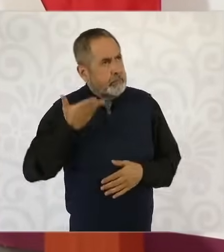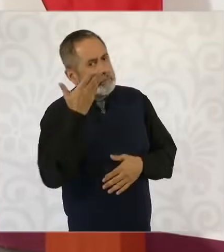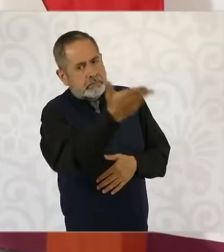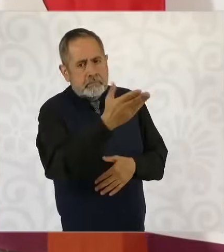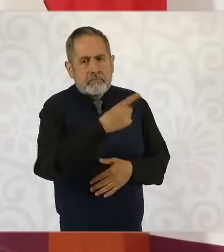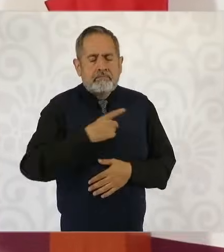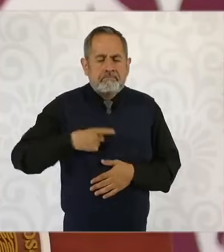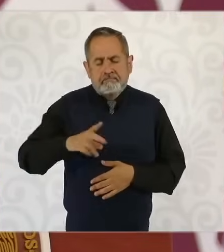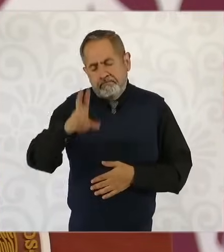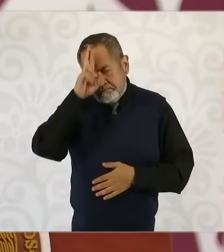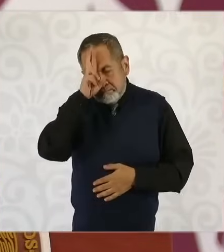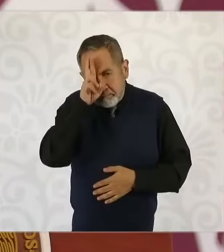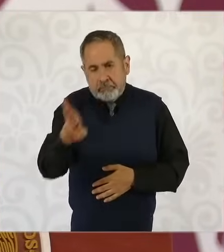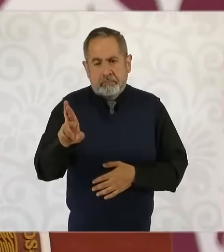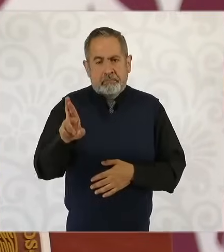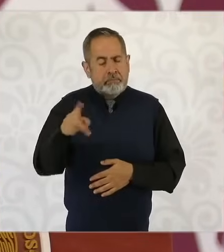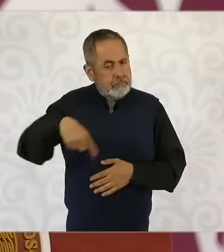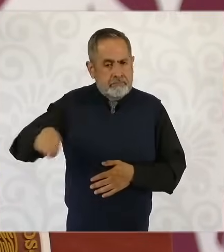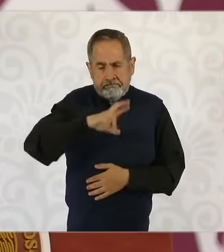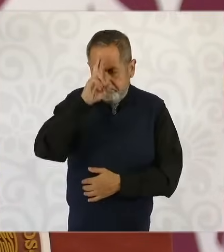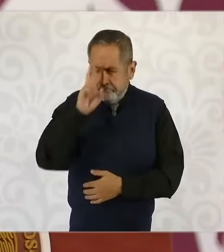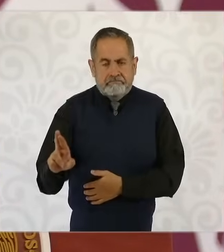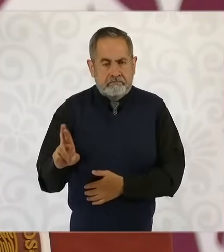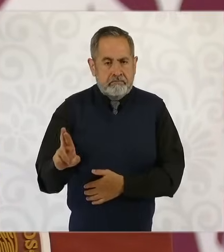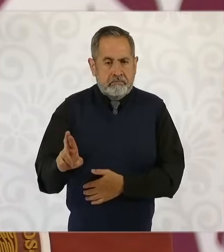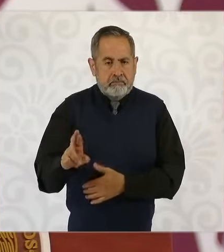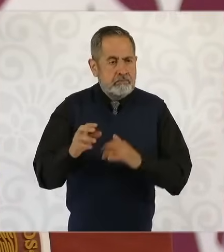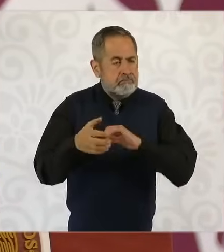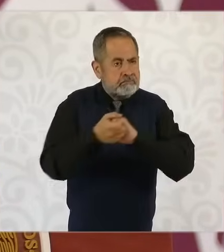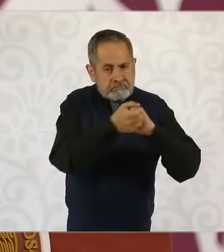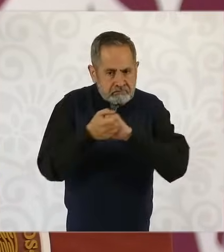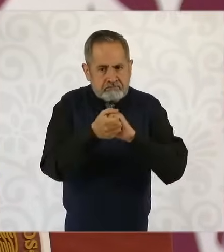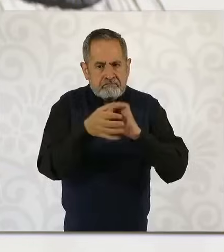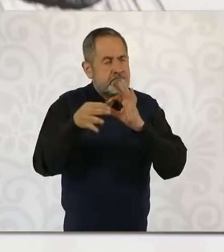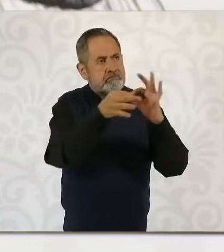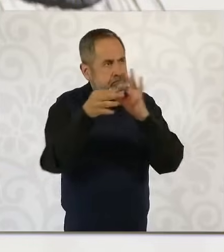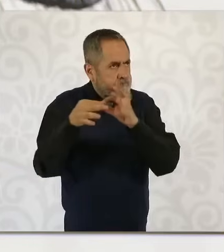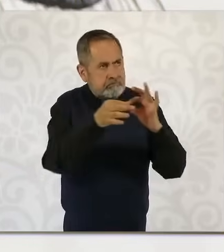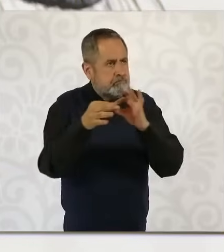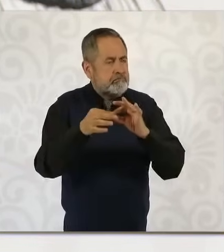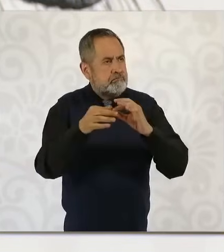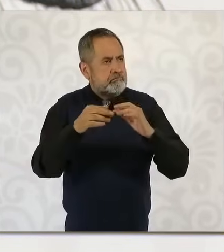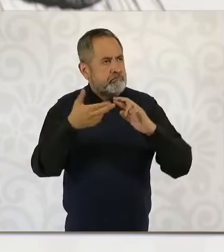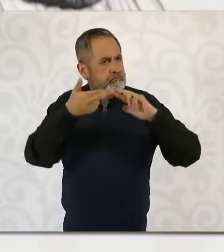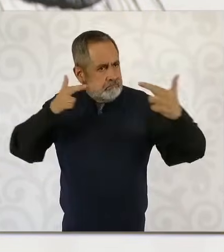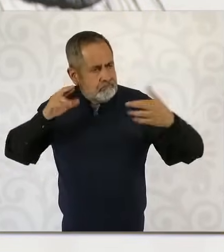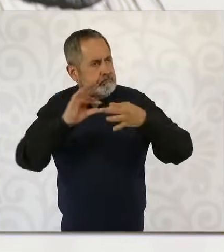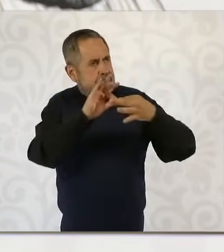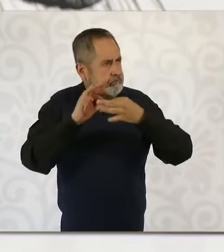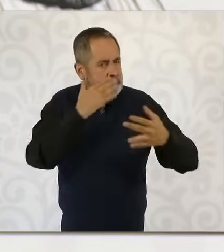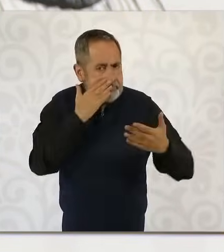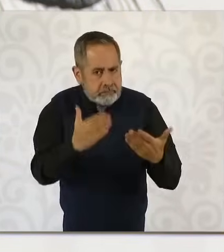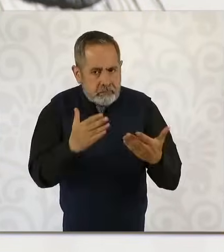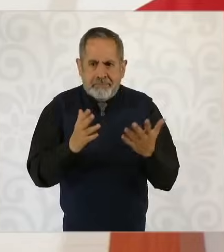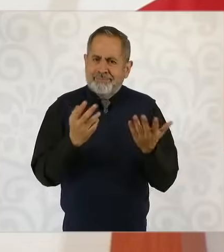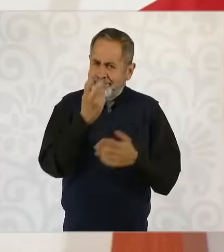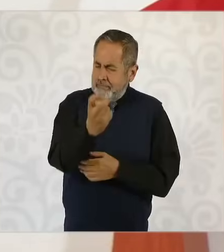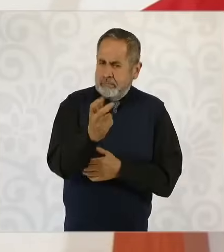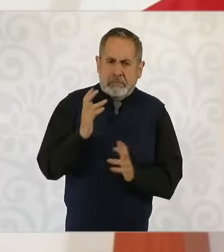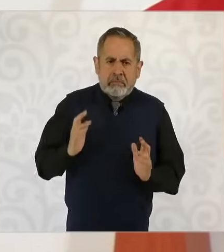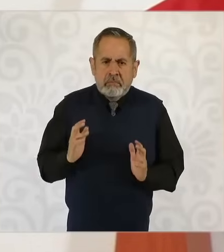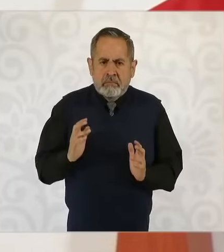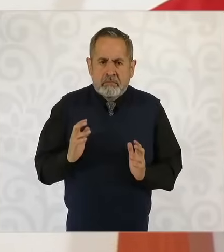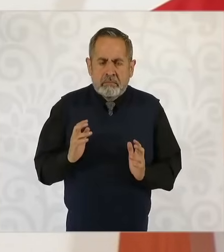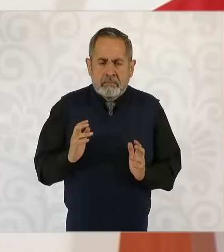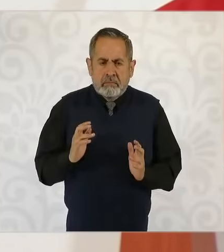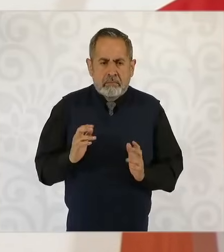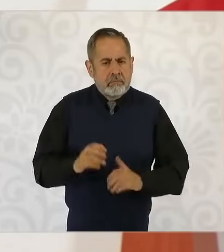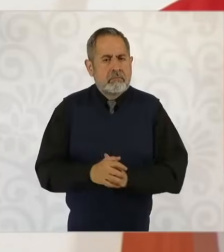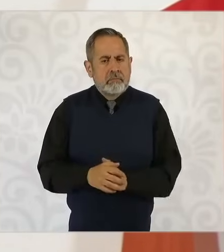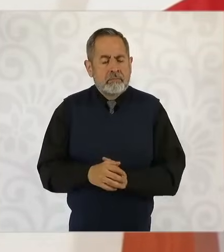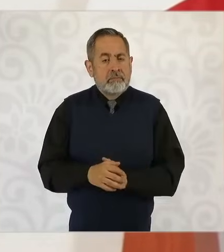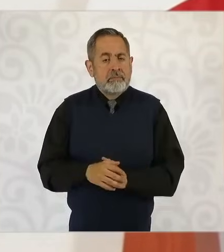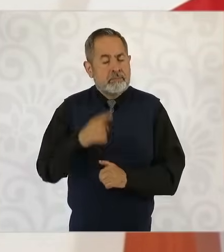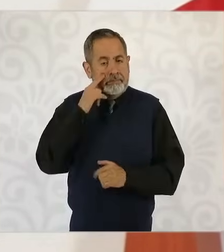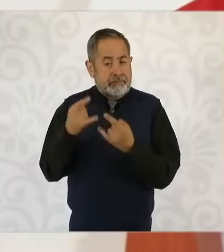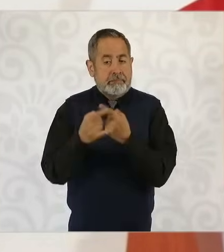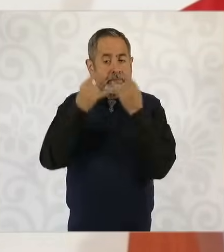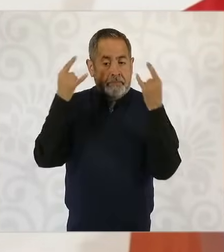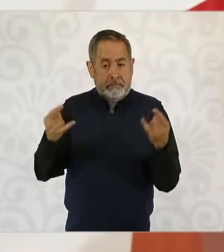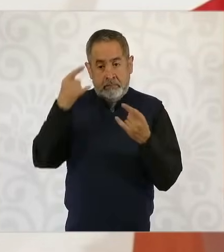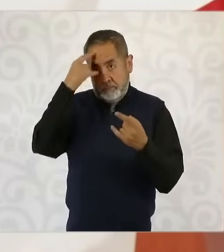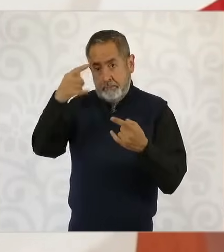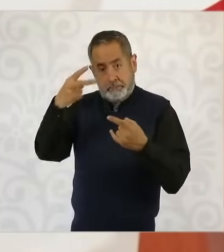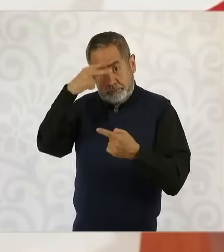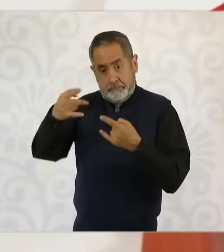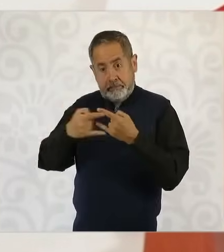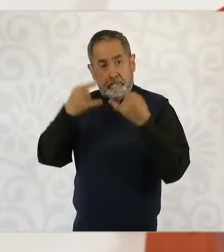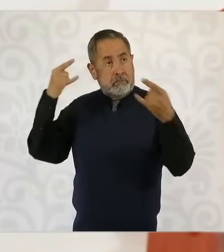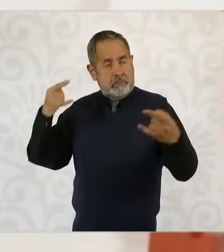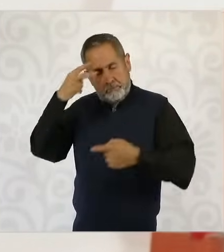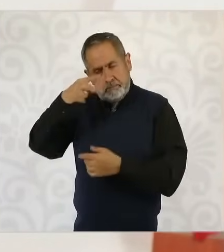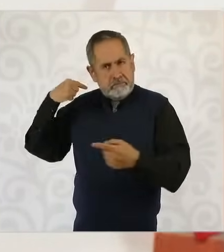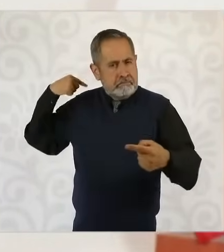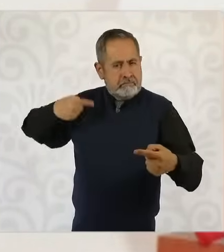respeto colaboración coordinación hay muchas eh periodos en la historia de México en donde